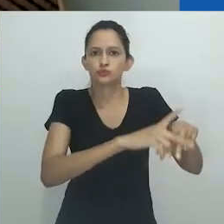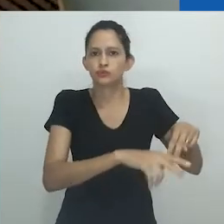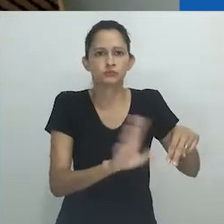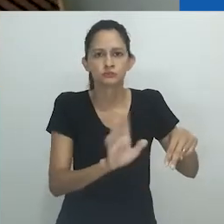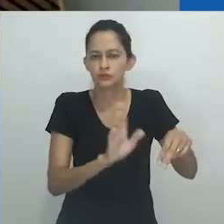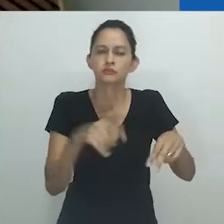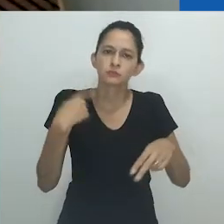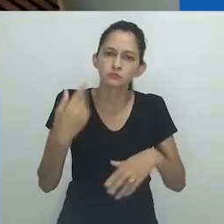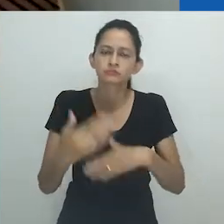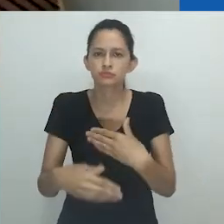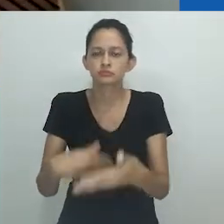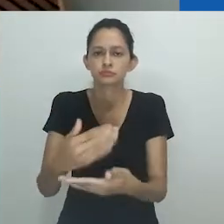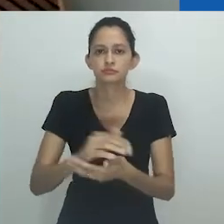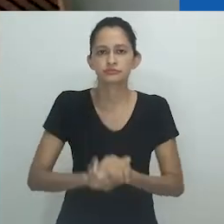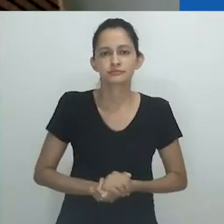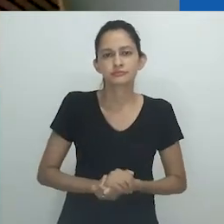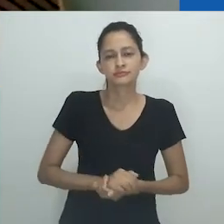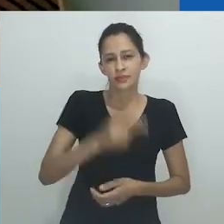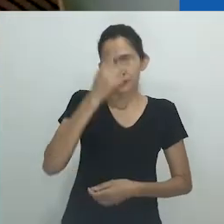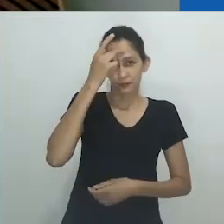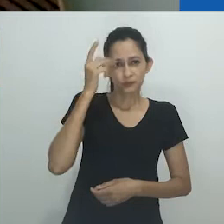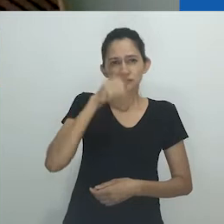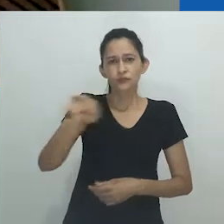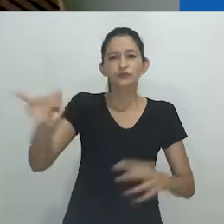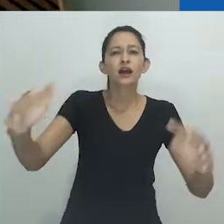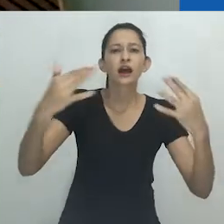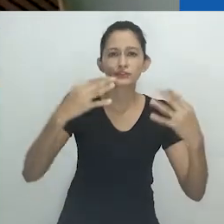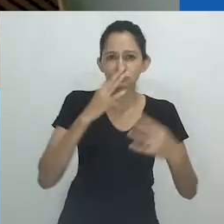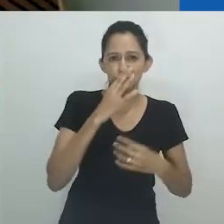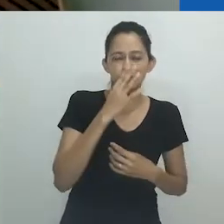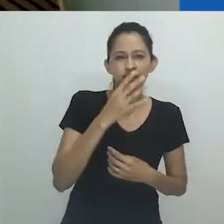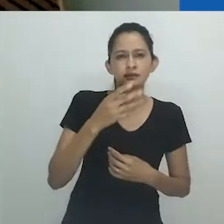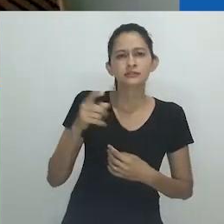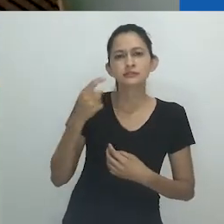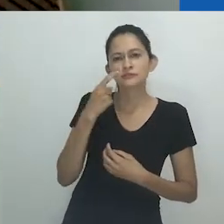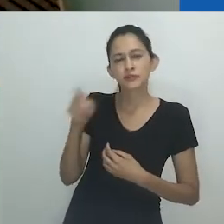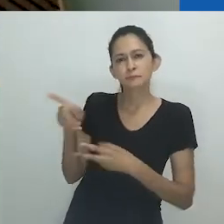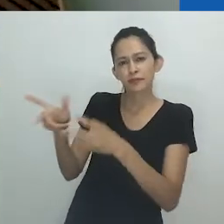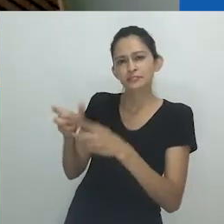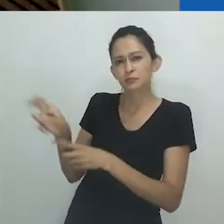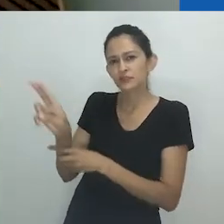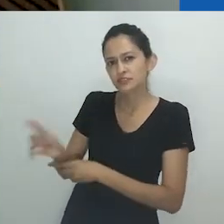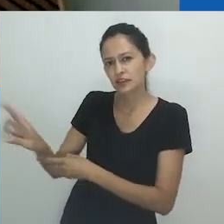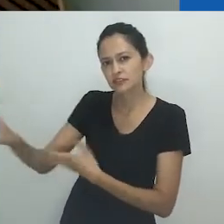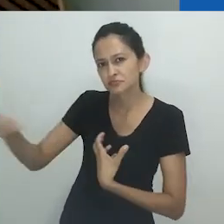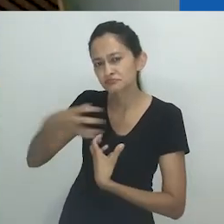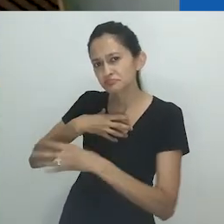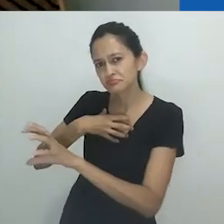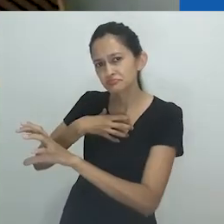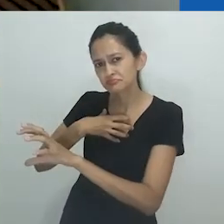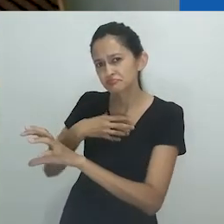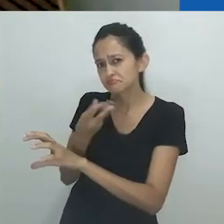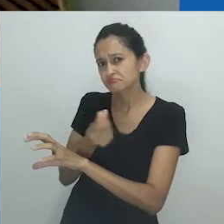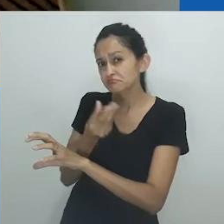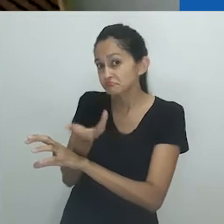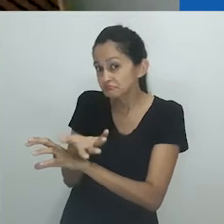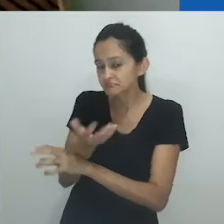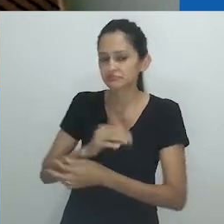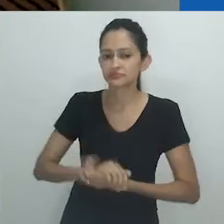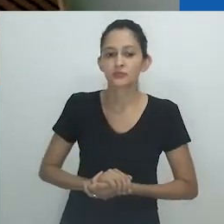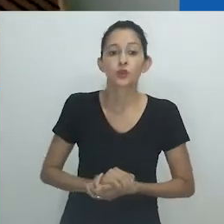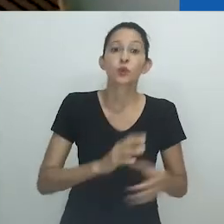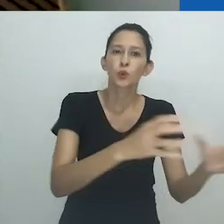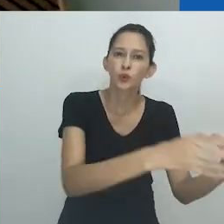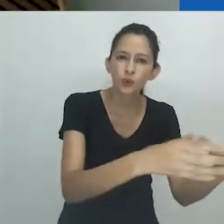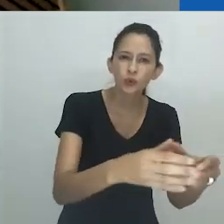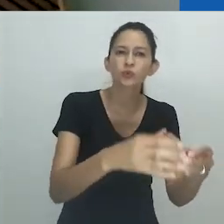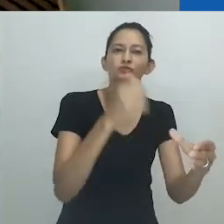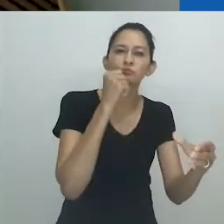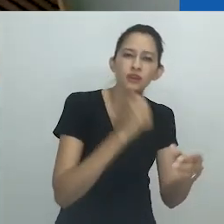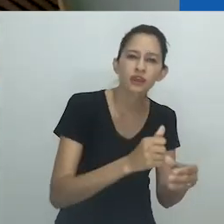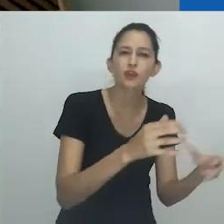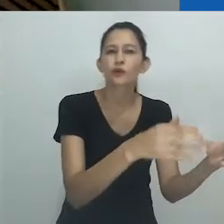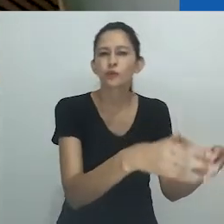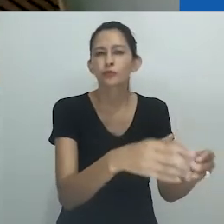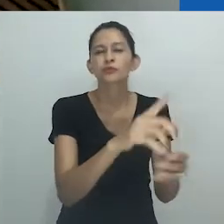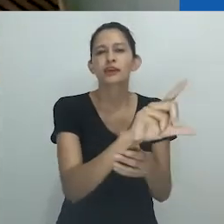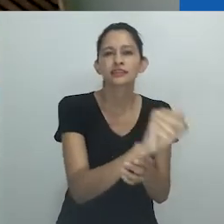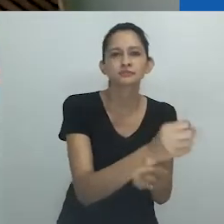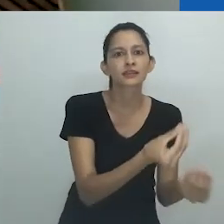Quem, entre os que nos assistem, se vê no conhecimento produzido nas nossas universidades? Os grupos locais a nutriram, os grupos feministas,